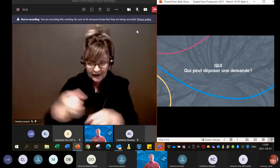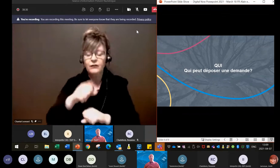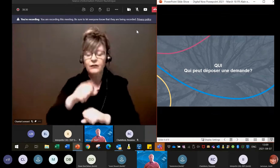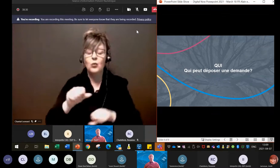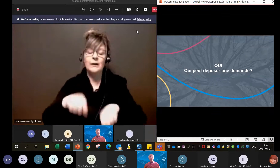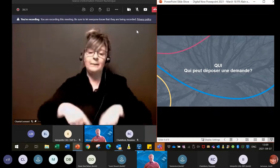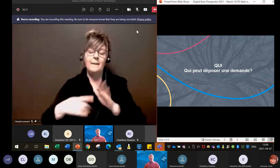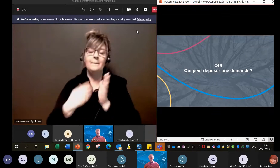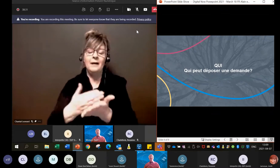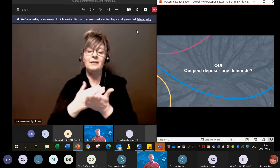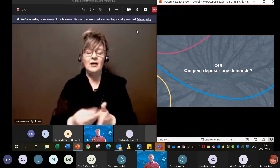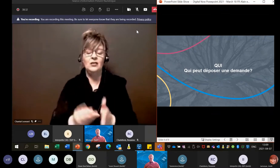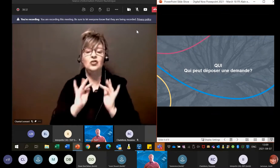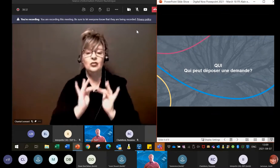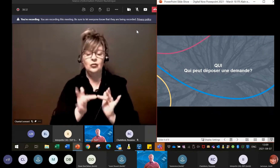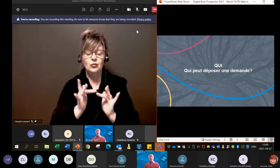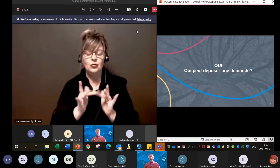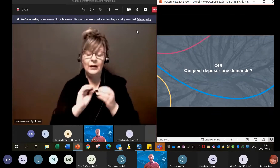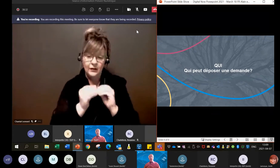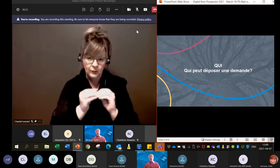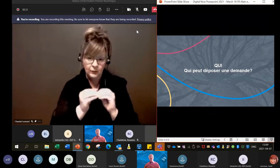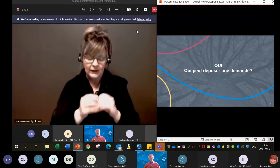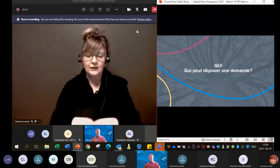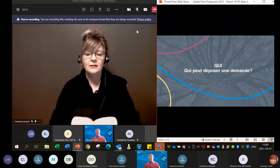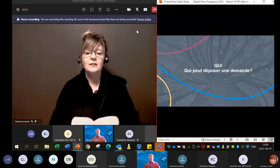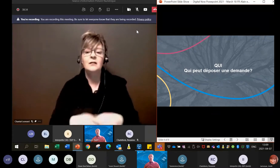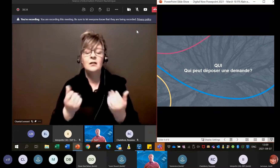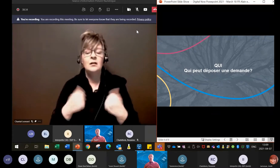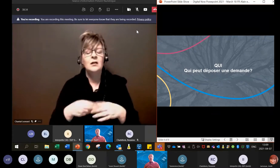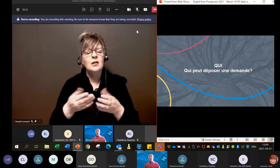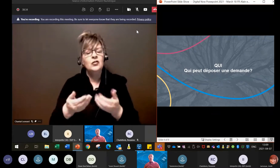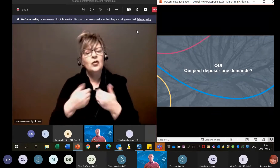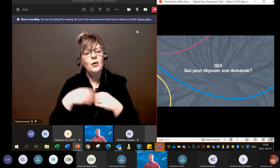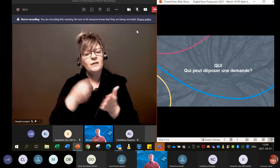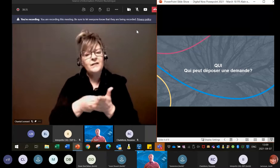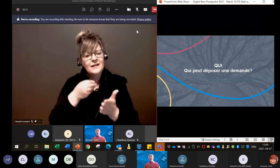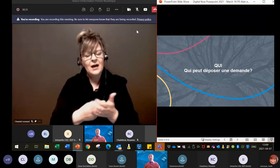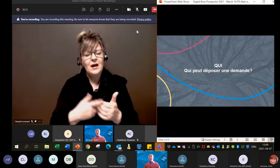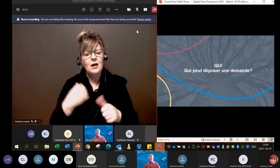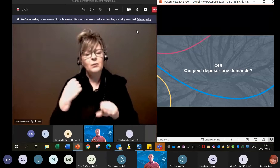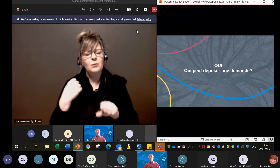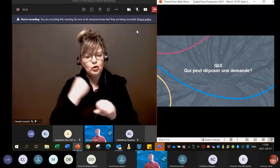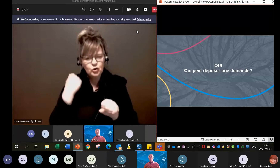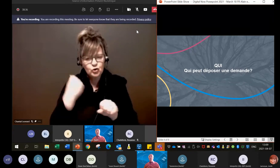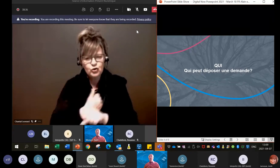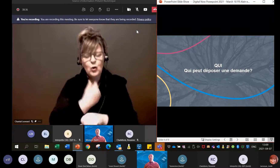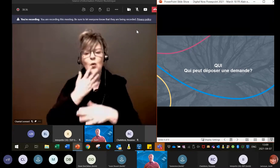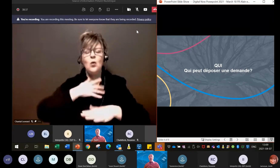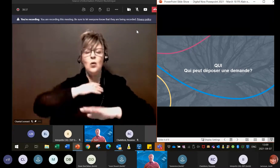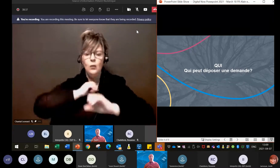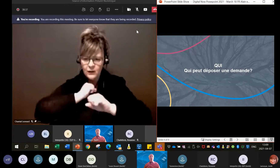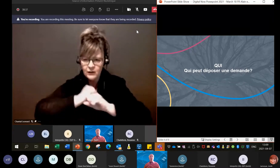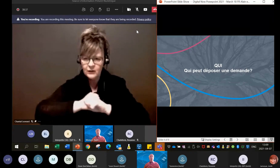liés au développement, à la création, à l’adaptation, à la production, à la promotion,